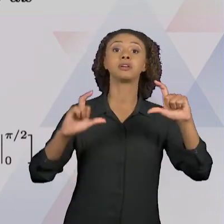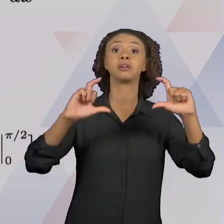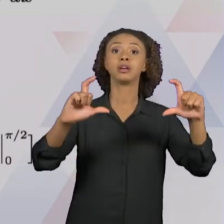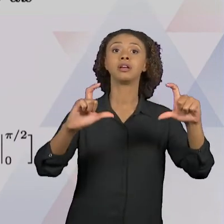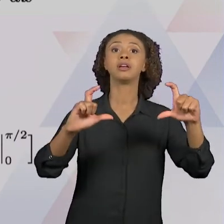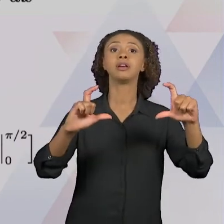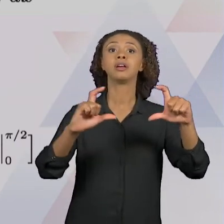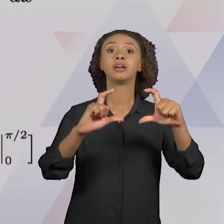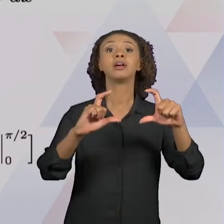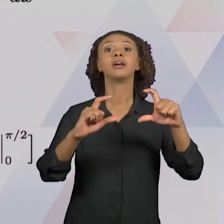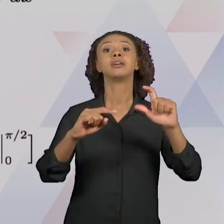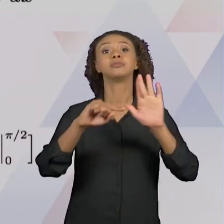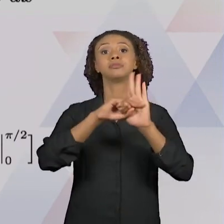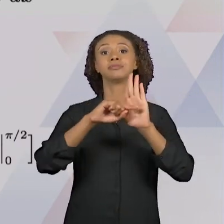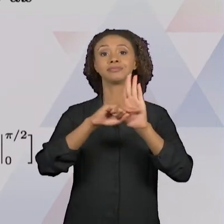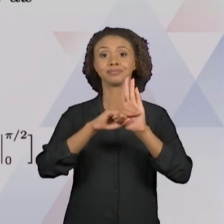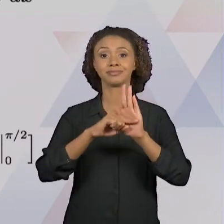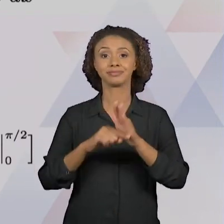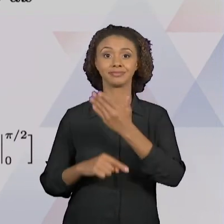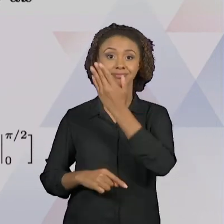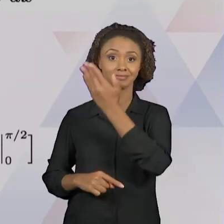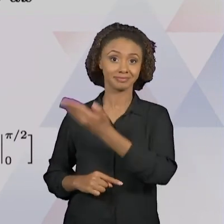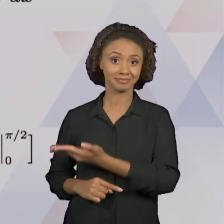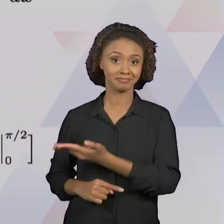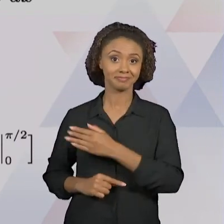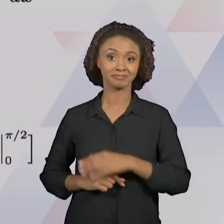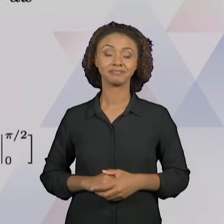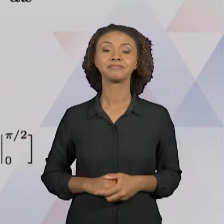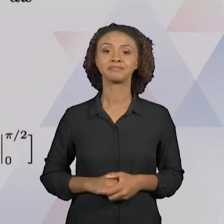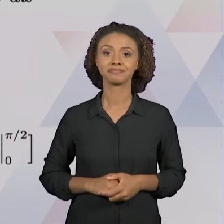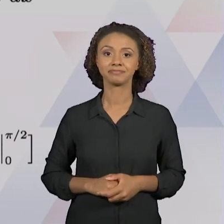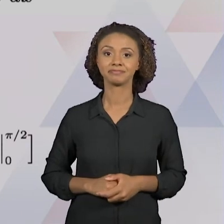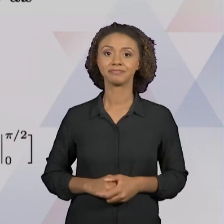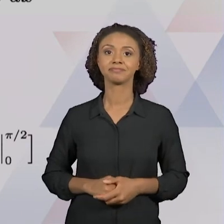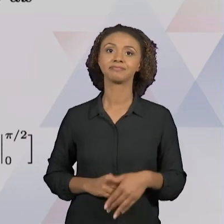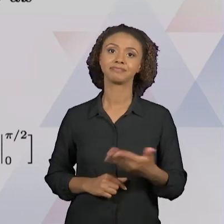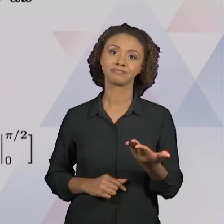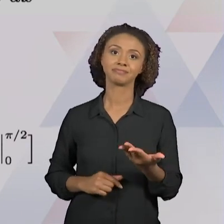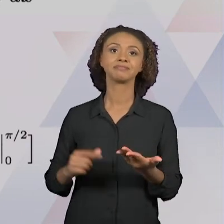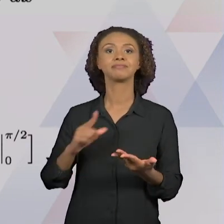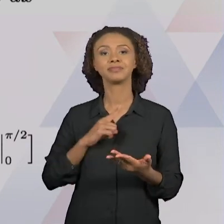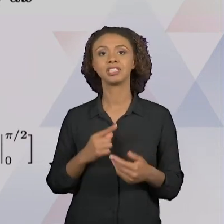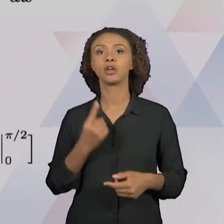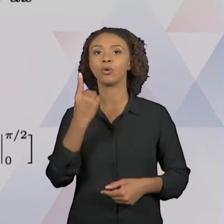ESSE AQUI O ARGUMENTO É UM MAIS "2N", TUDO VEZES